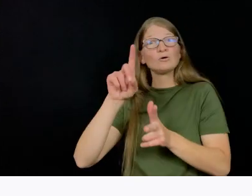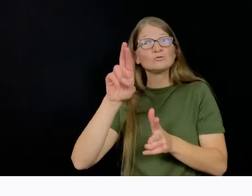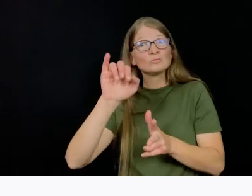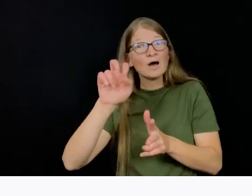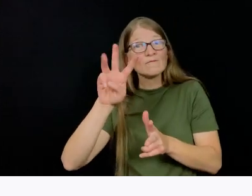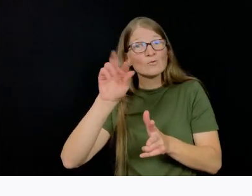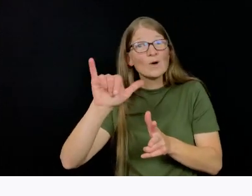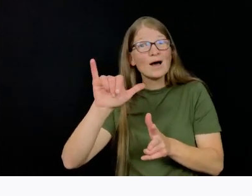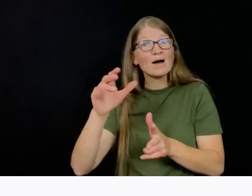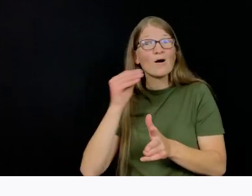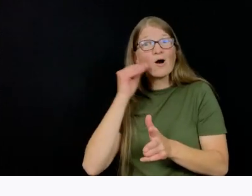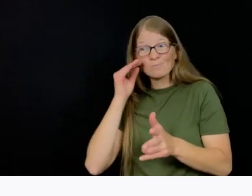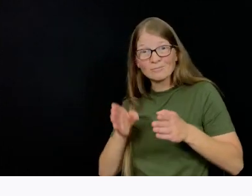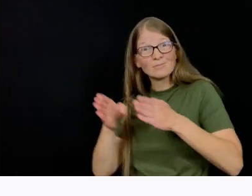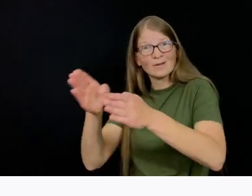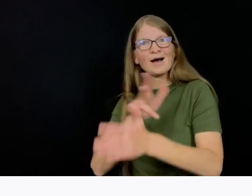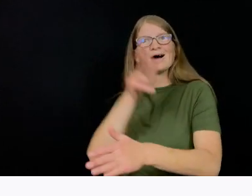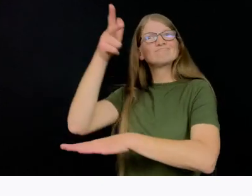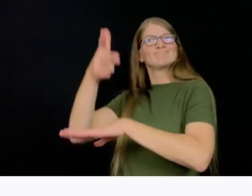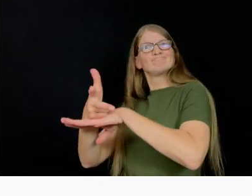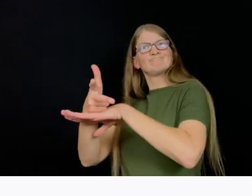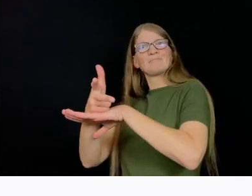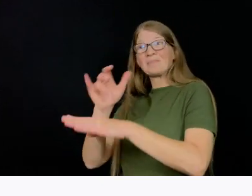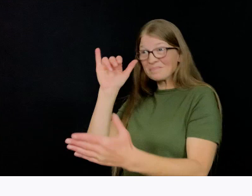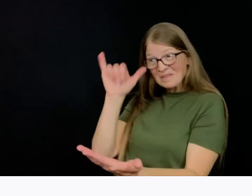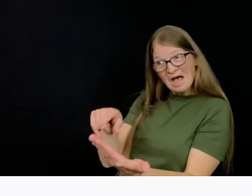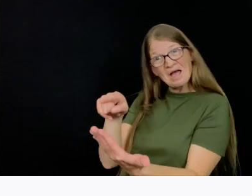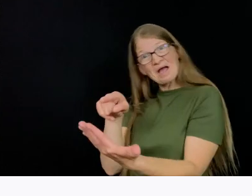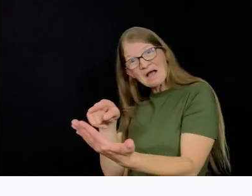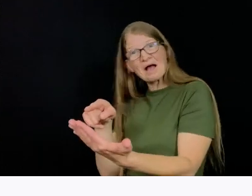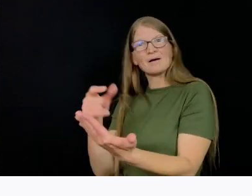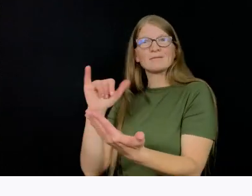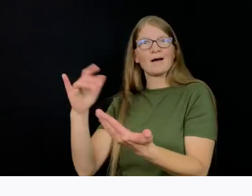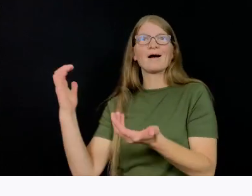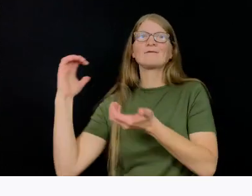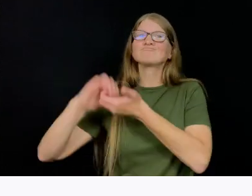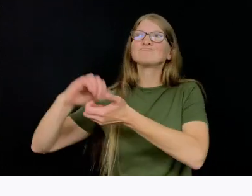نحن نعمل مع أفضل شركات السيارات لنقدّم لكم هذه التجارب خلال الأشهر المقبلة